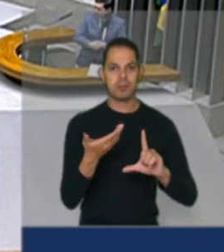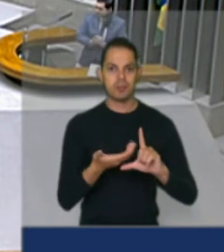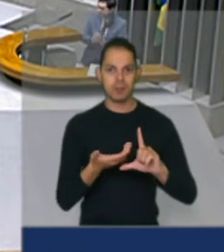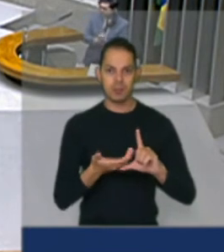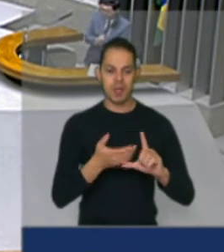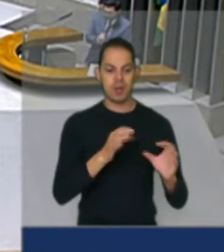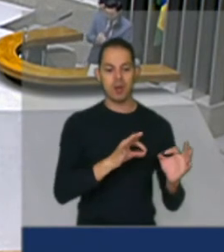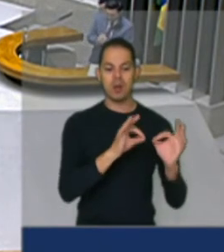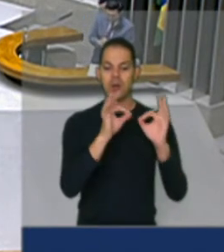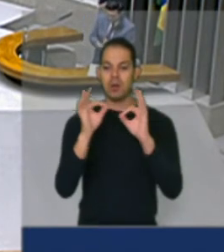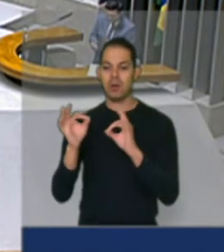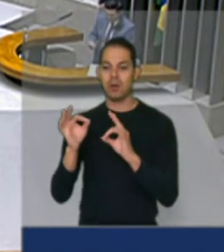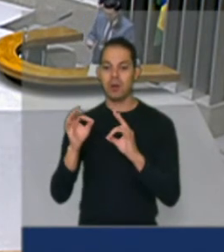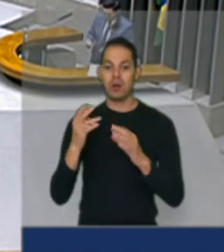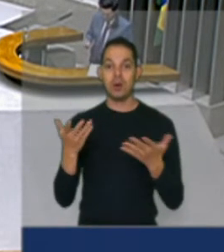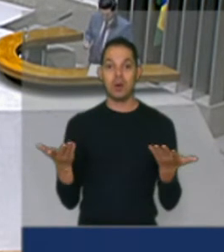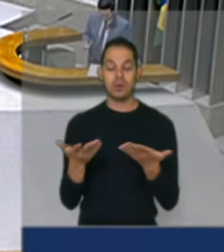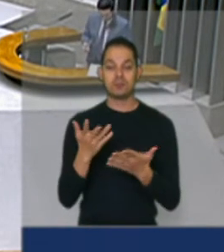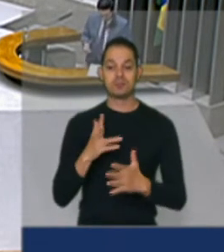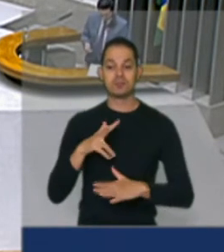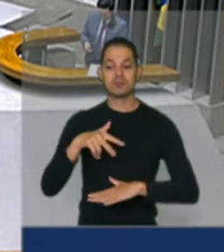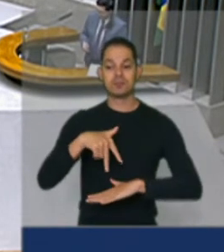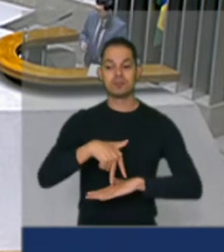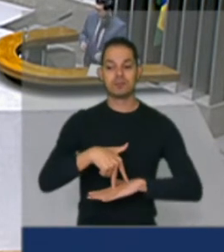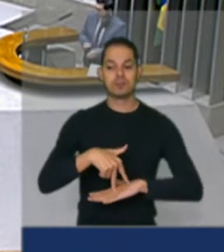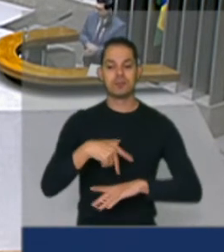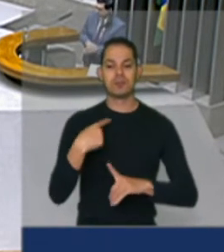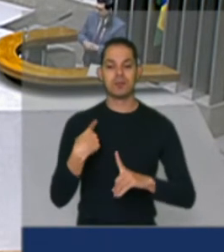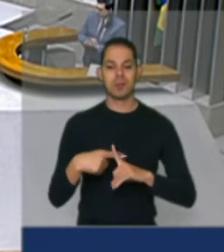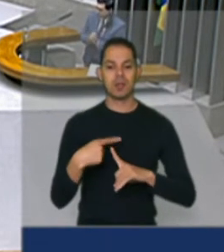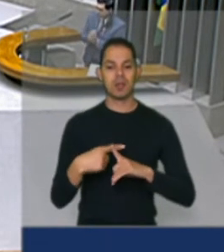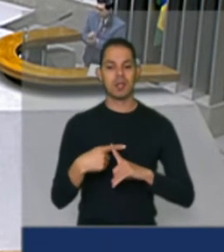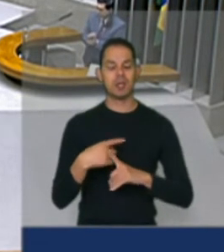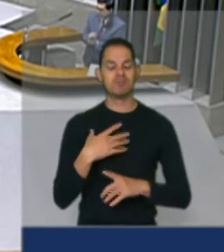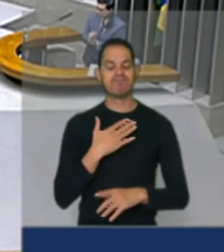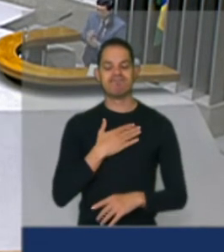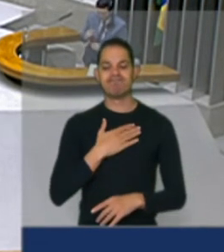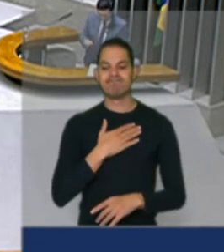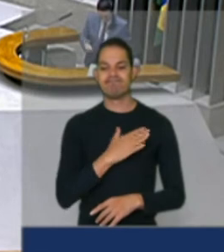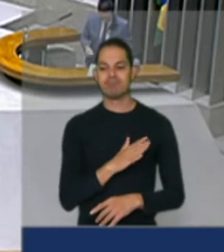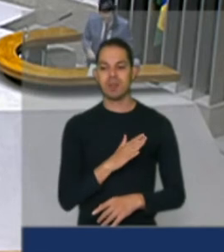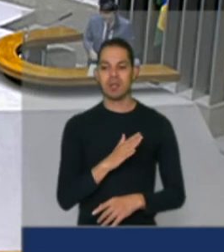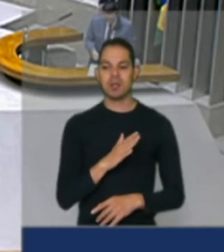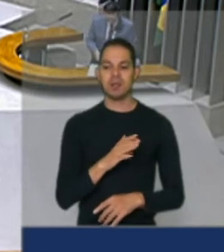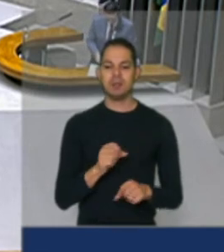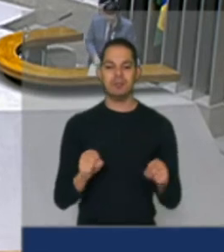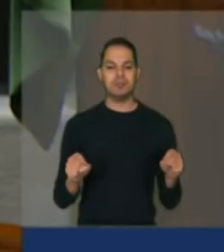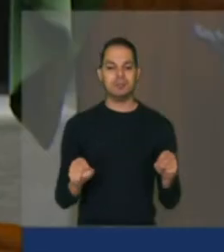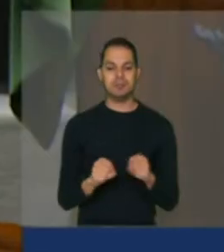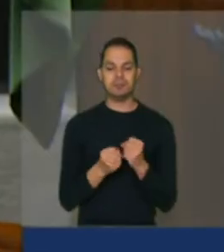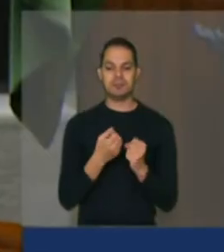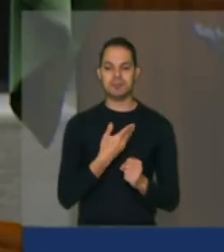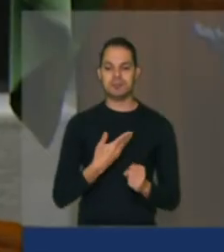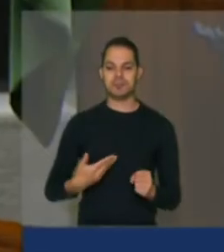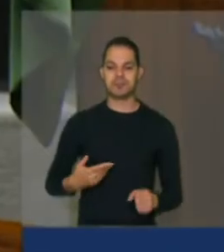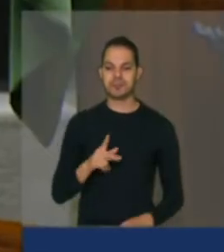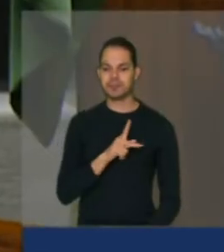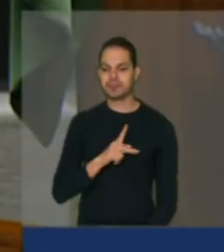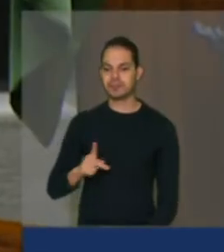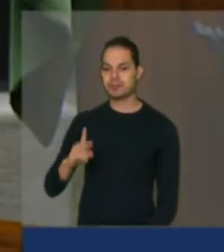INCONFORMISMO COM O DESMONTE DO ESTADO PROMOVIDO PELO PRESIDENTE JAIR BOLSONARO QUE